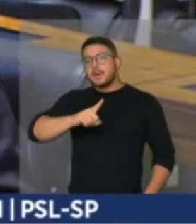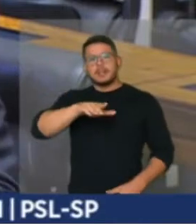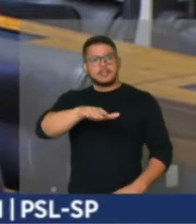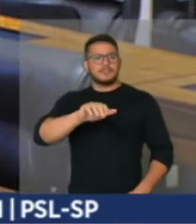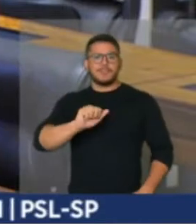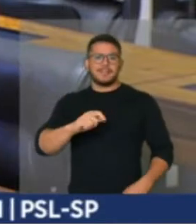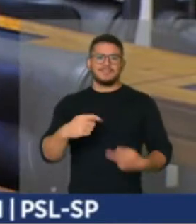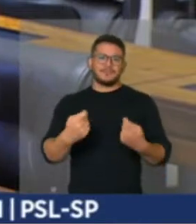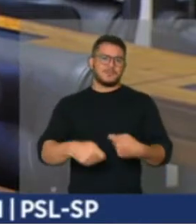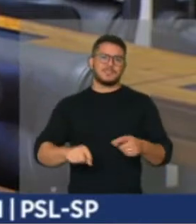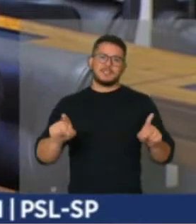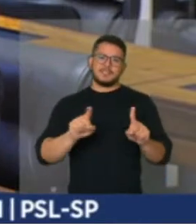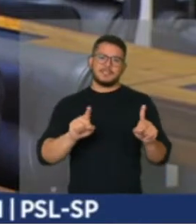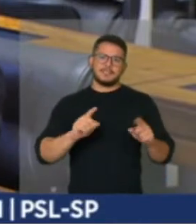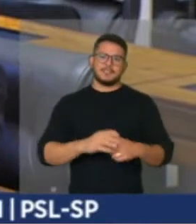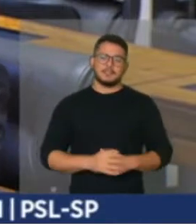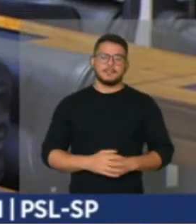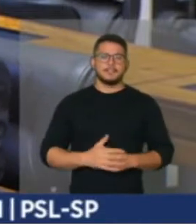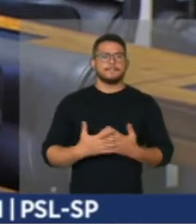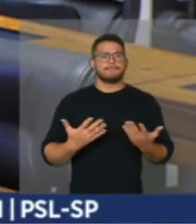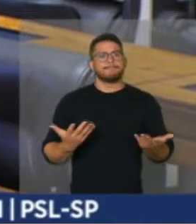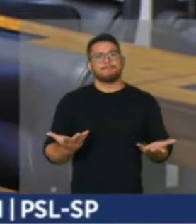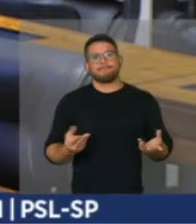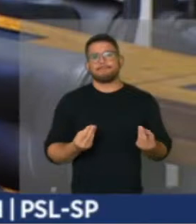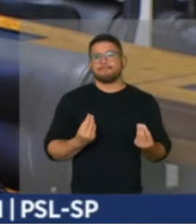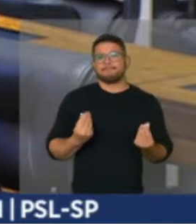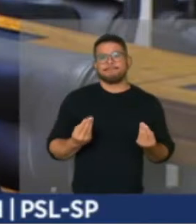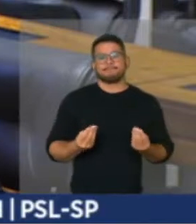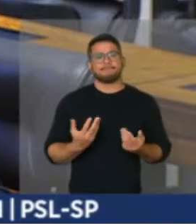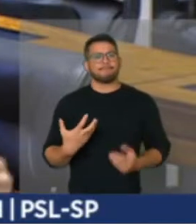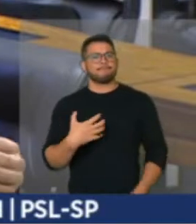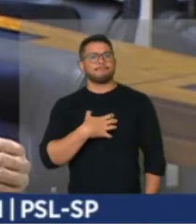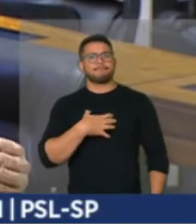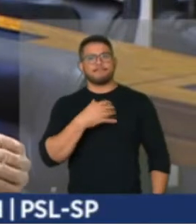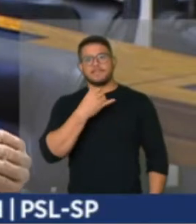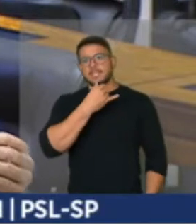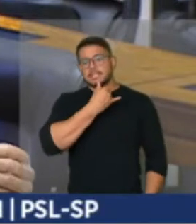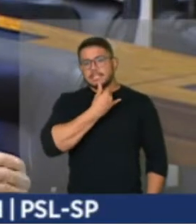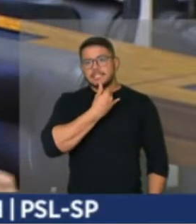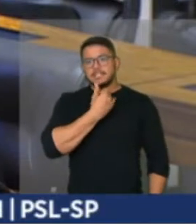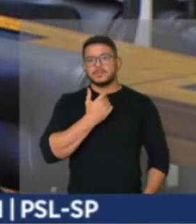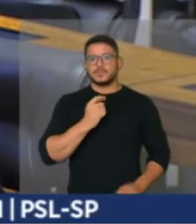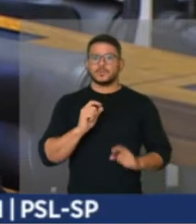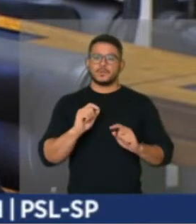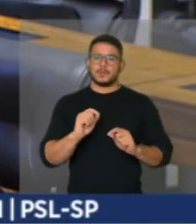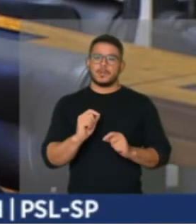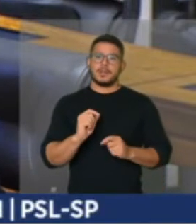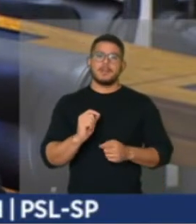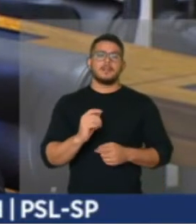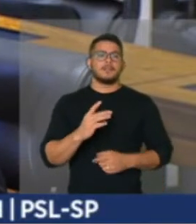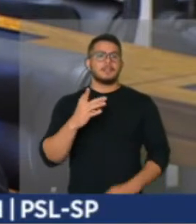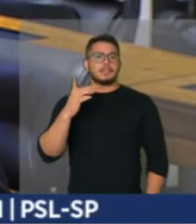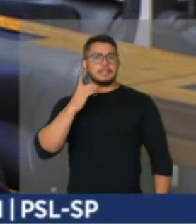NÃO VEJO MUITO SENTIDO. FICO POR UM LADO, PRESIDENTE, TRISTE, QUANDO EU OUÇO DETERMINADO DEPUTADO DIZER O MINISTRO QUER VIR